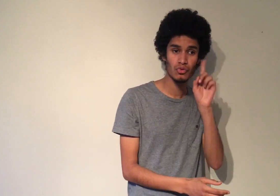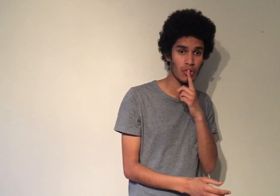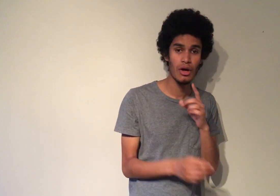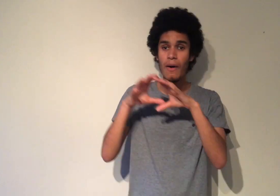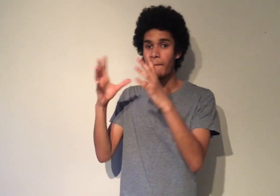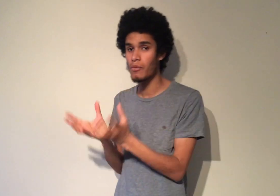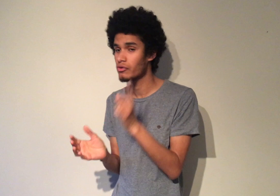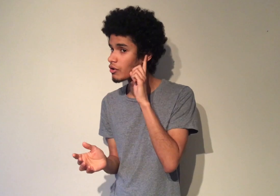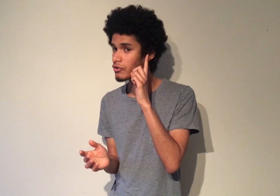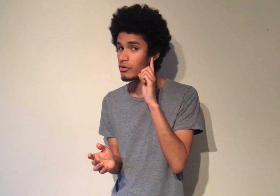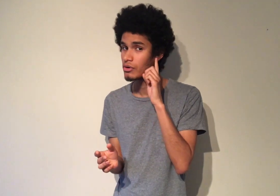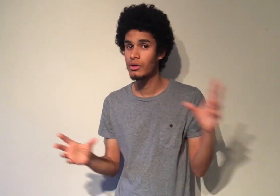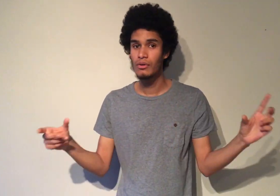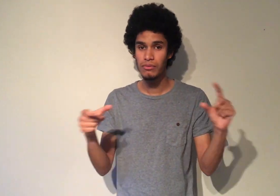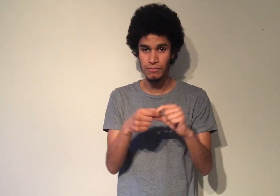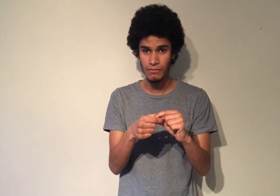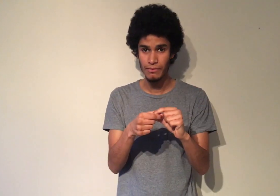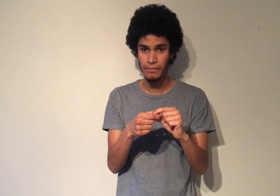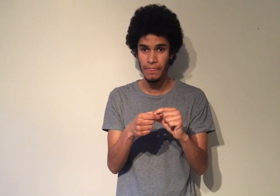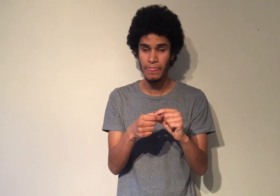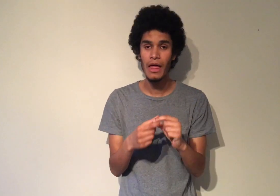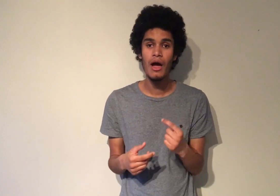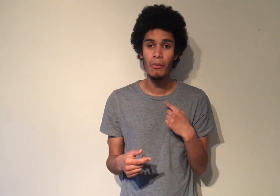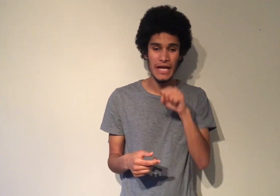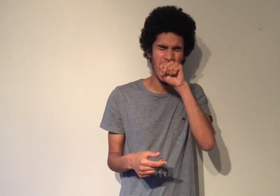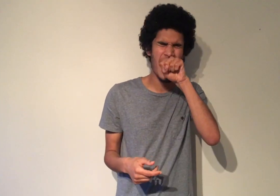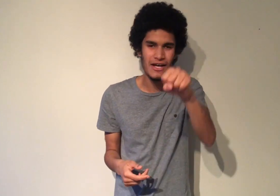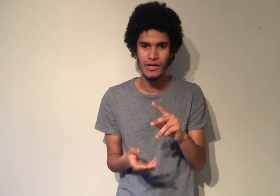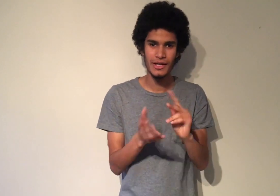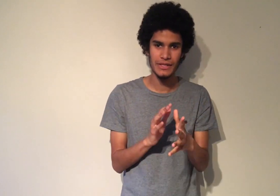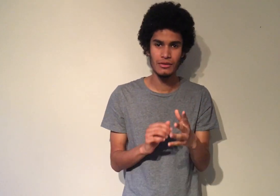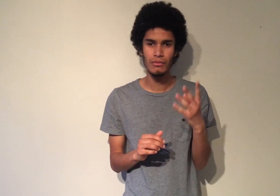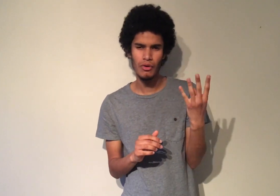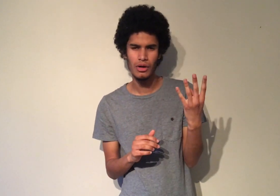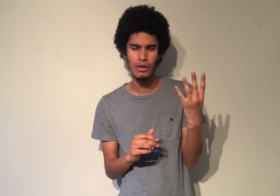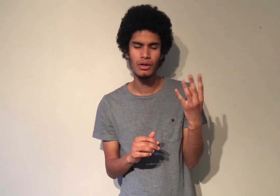entre le monde des sourds et le monde des entendants. J'ai adoré le Kap Signes,